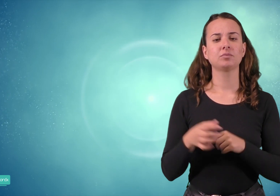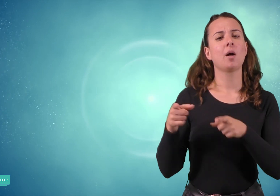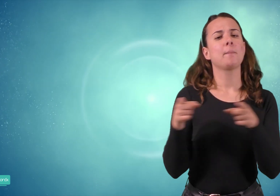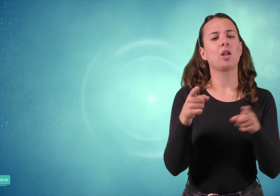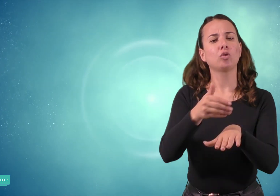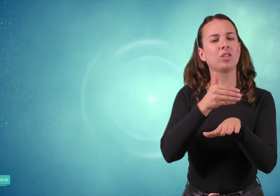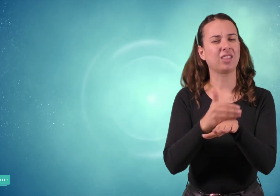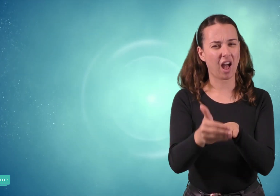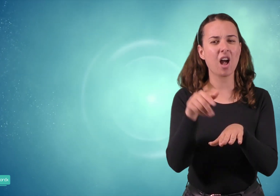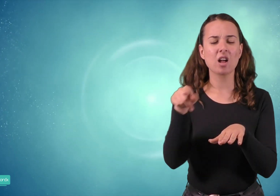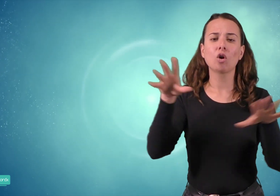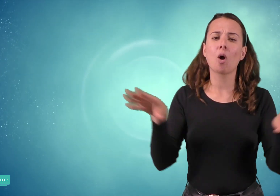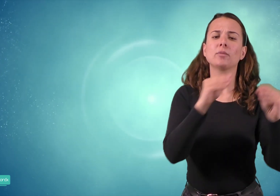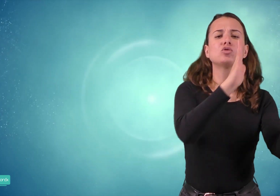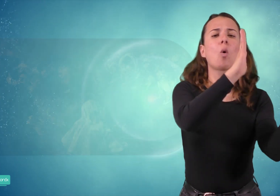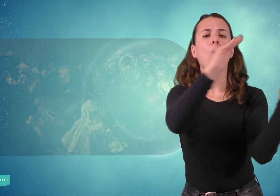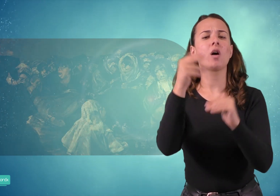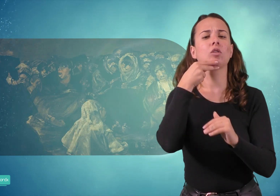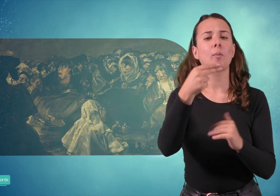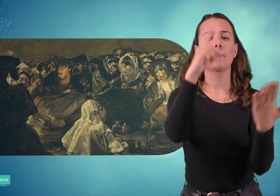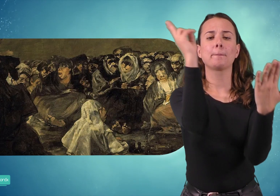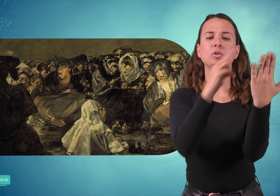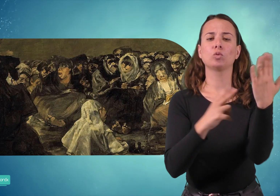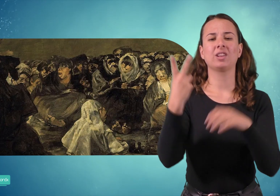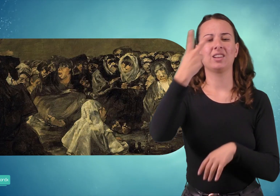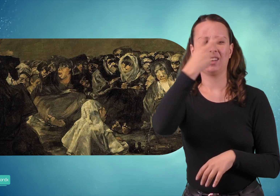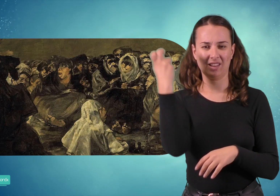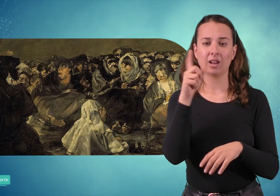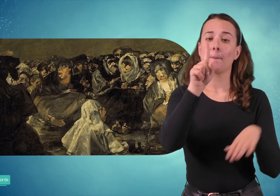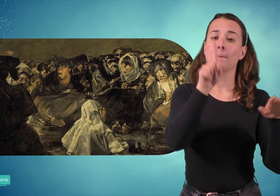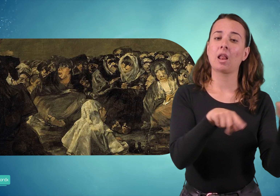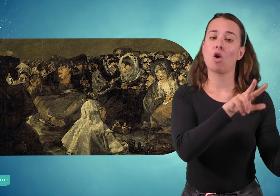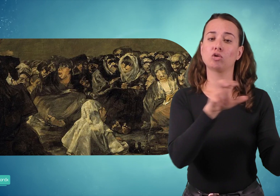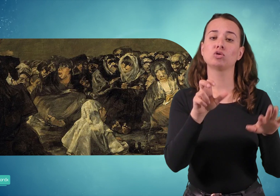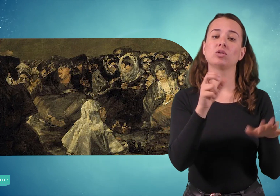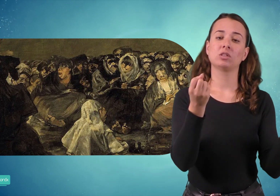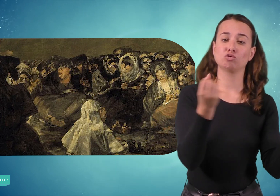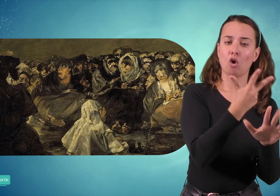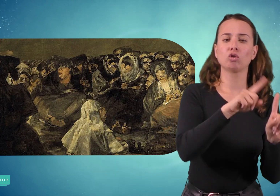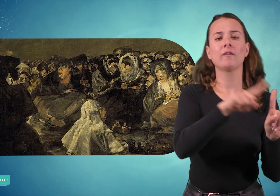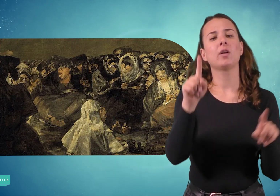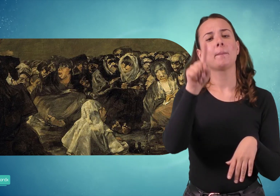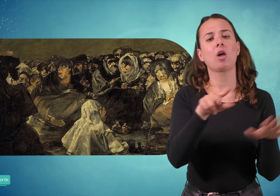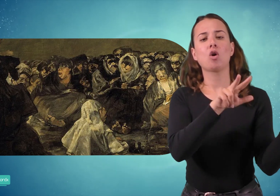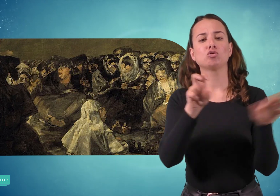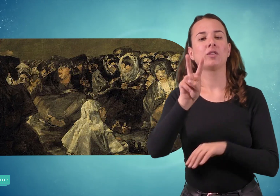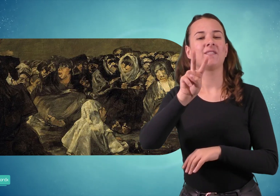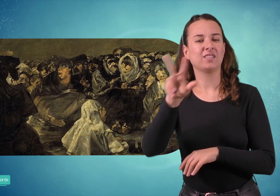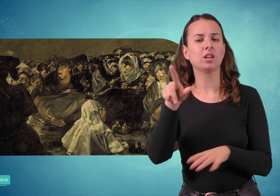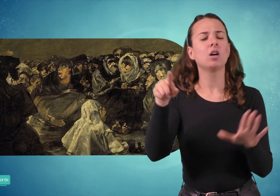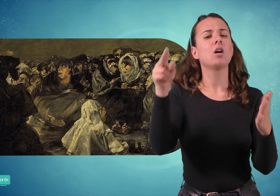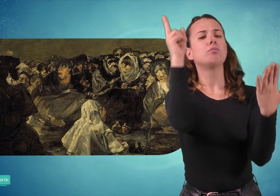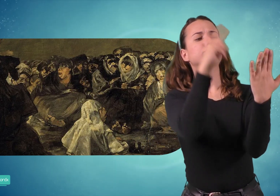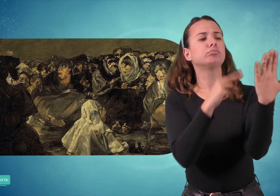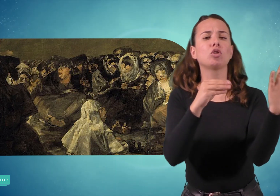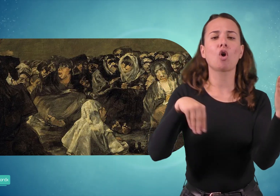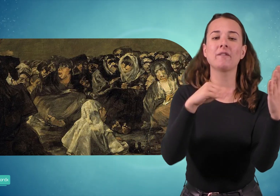Nel suo periodo “tardo” eccelle con le Pitture nere del 1819-1823, realizzate nella Quinta del Sordo,